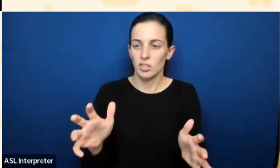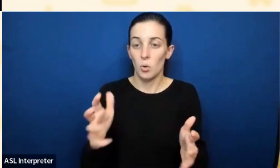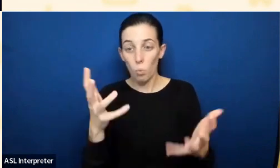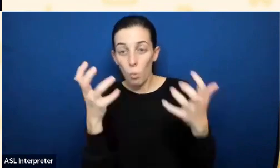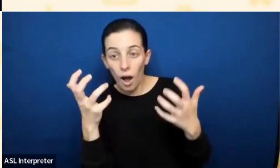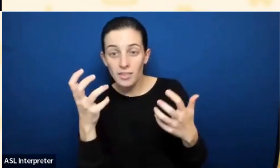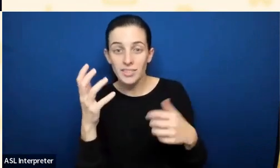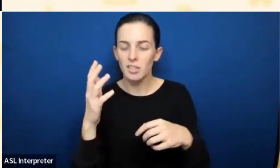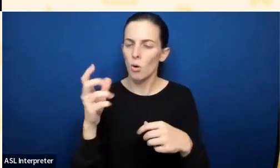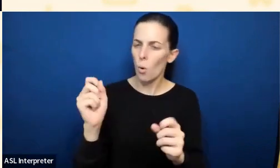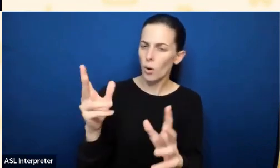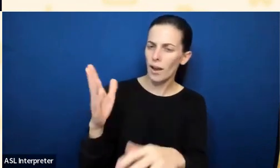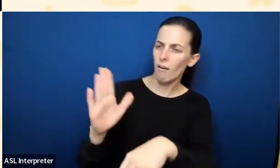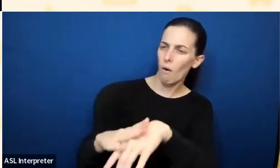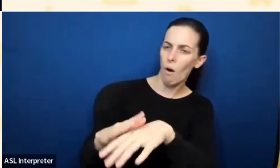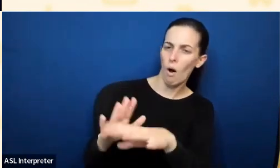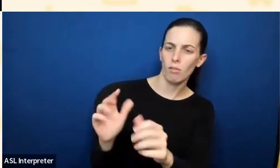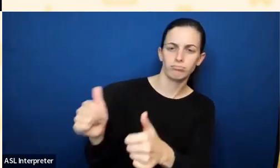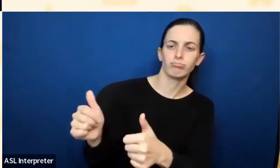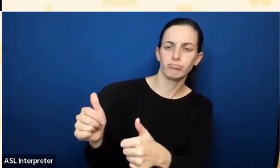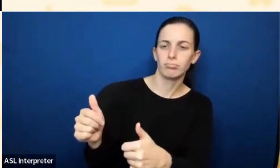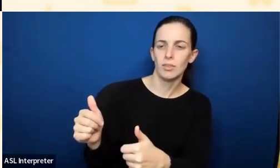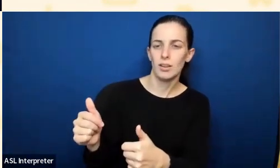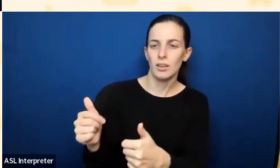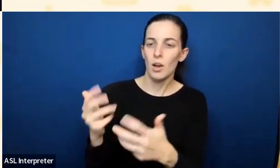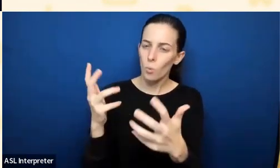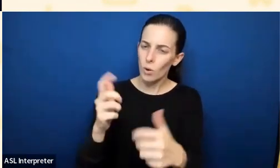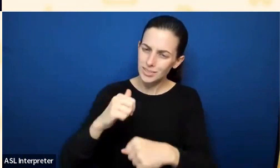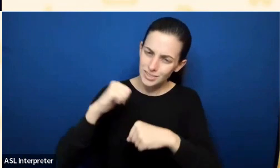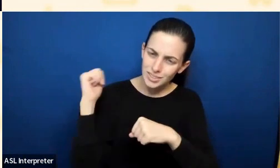Porque así garantizamos una experiencia buena y sólida para todos,